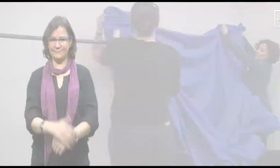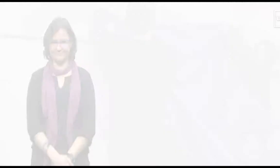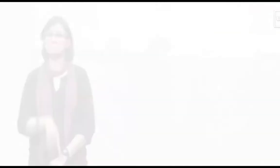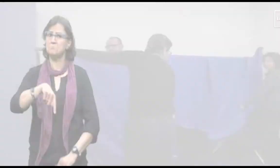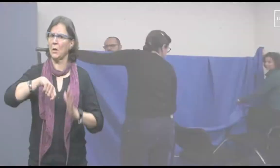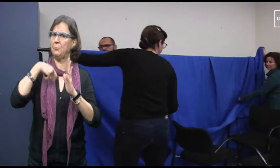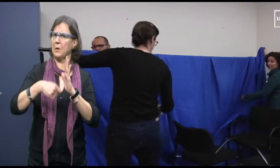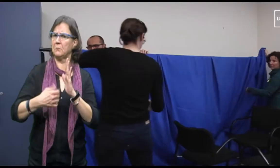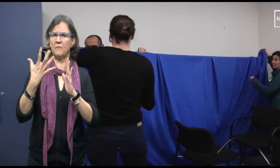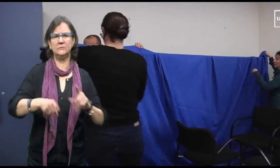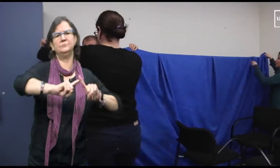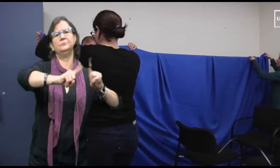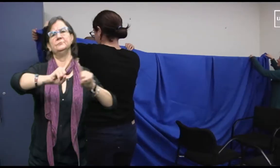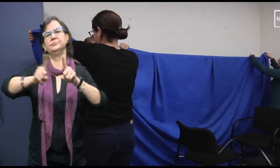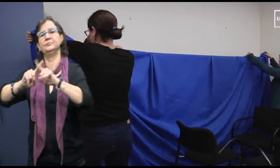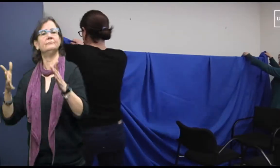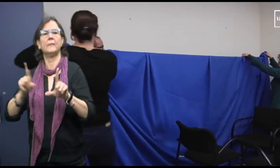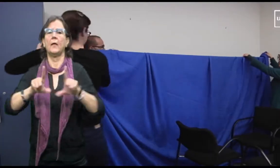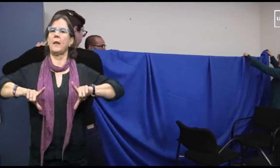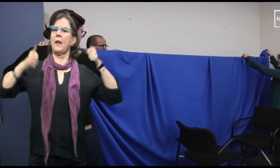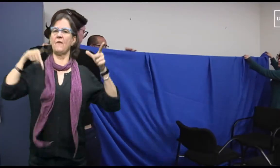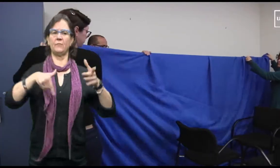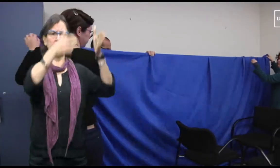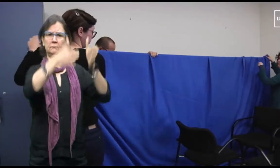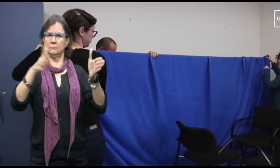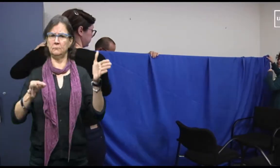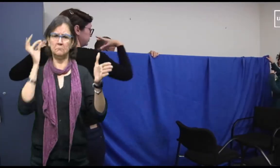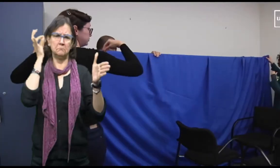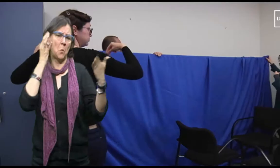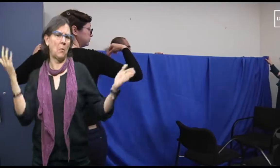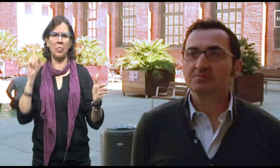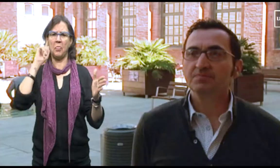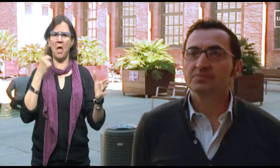El proyecto tendrá un impacto en diferentes aspectos de la vida de las personas oyentes y sordas: